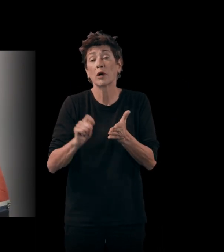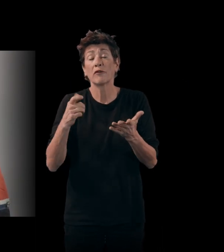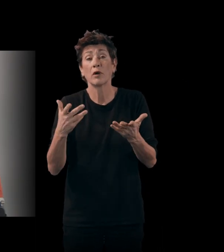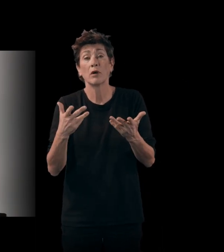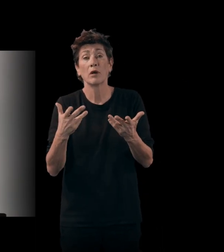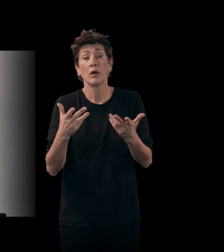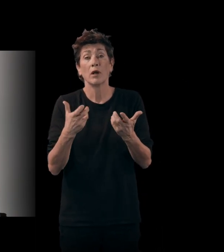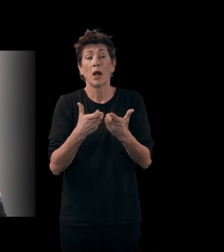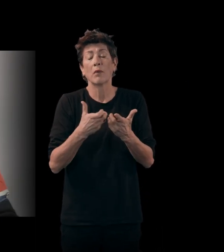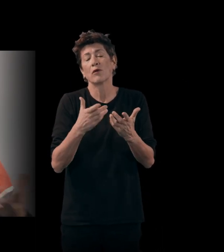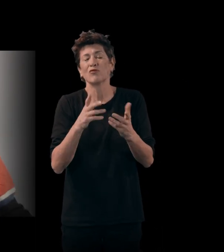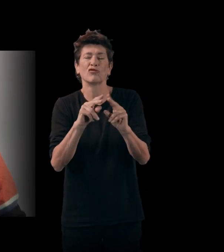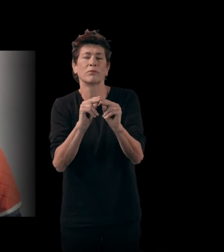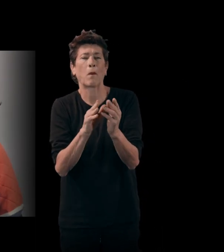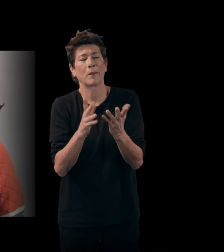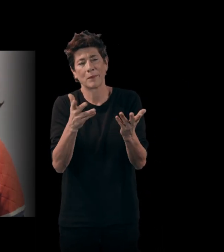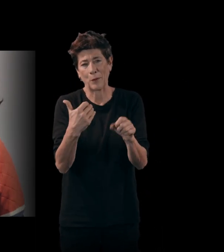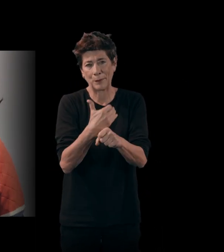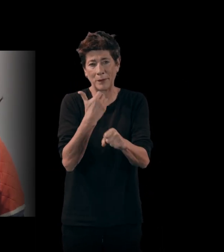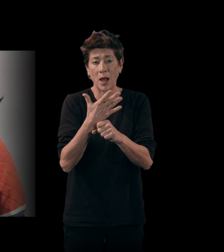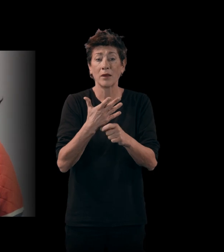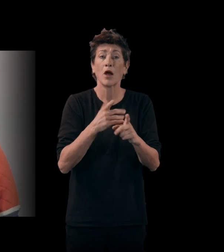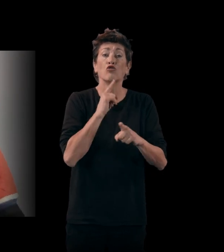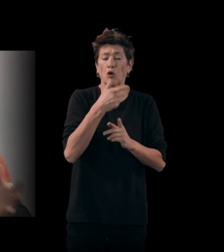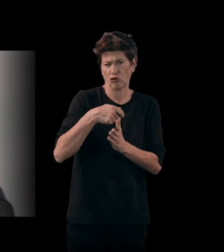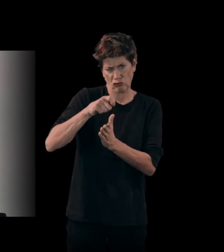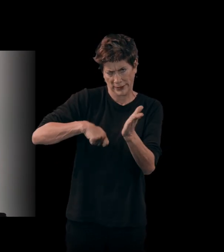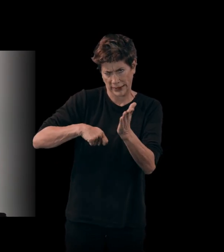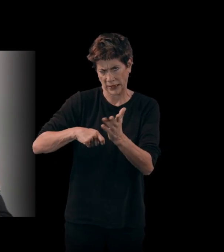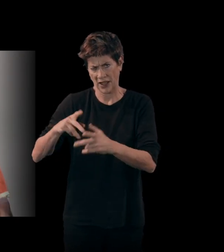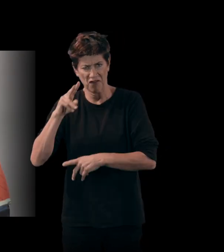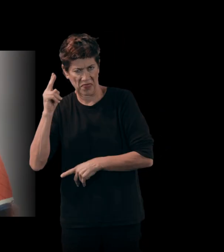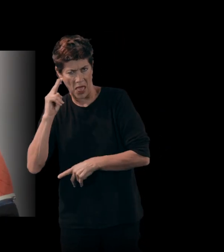Pour revenir sur les coulisses, un jour, je faisais le Vietnam, un jour, la Nouvelle-Calédonie. Ça m’aidait.